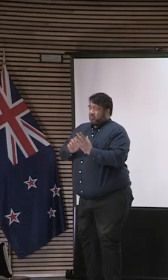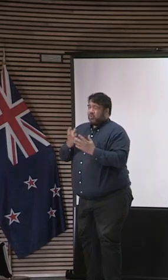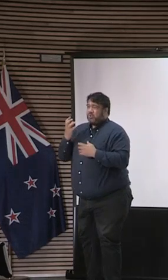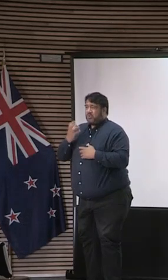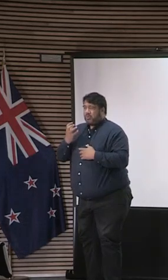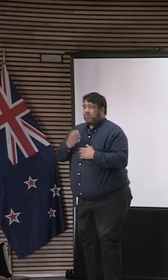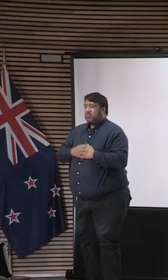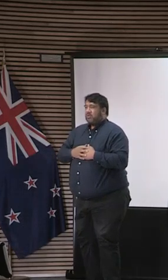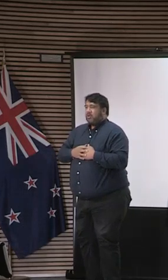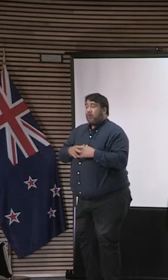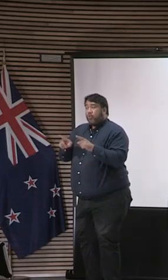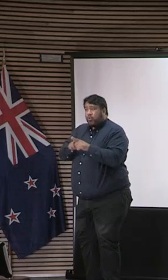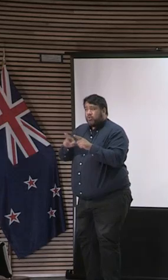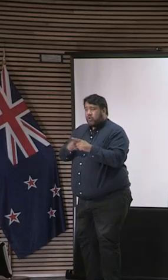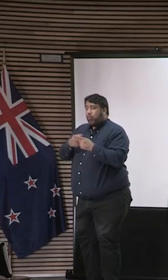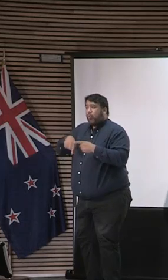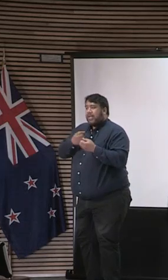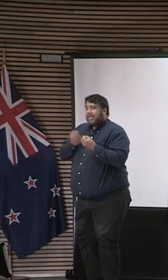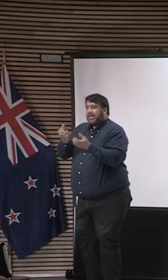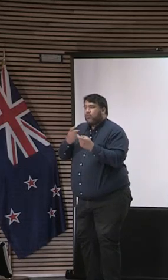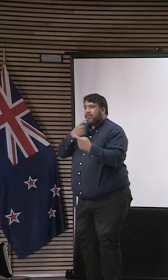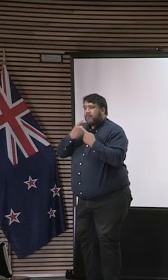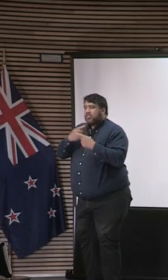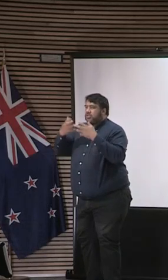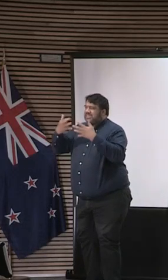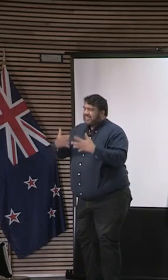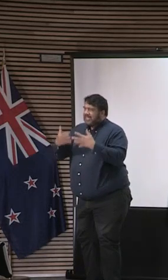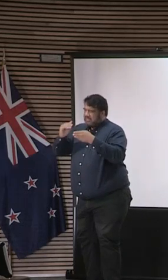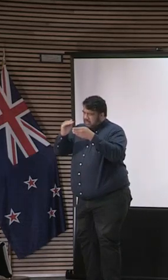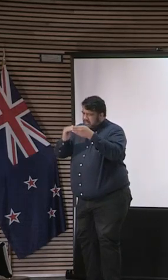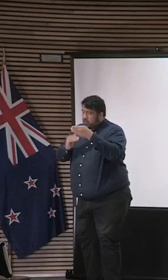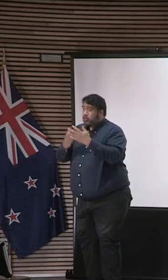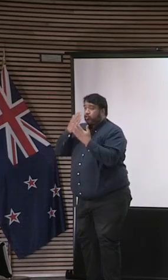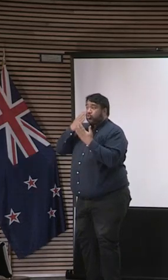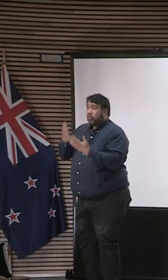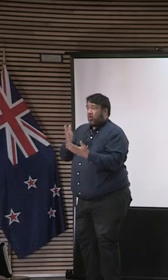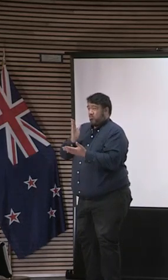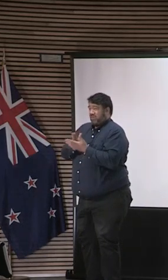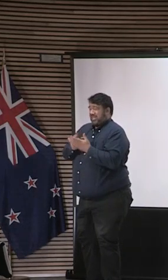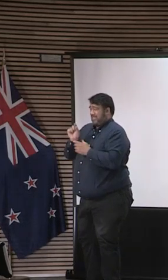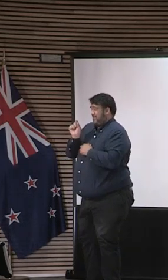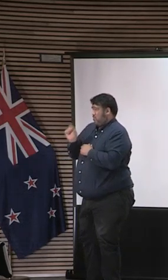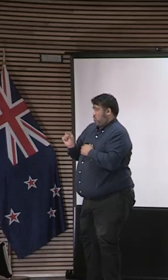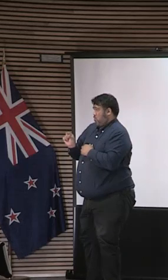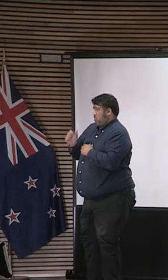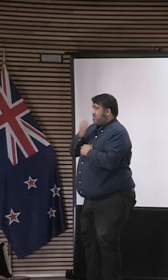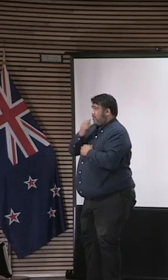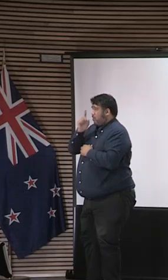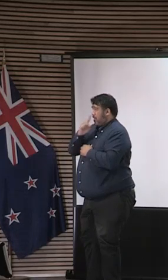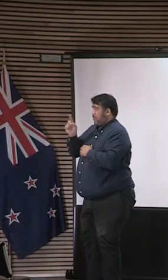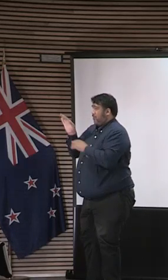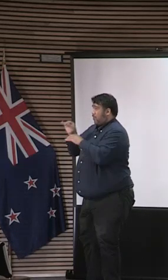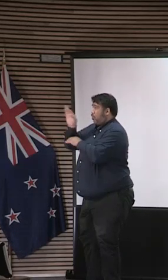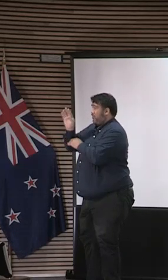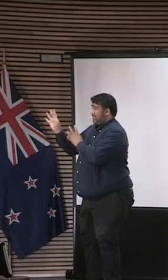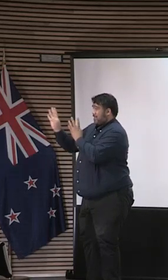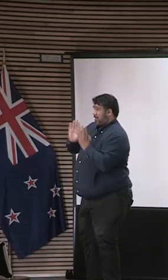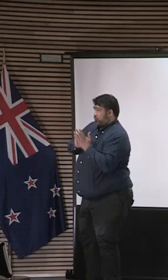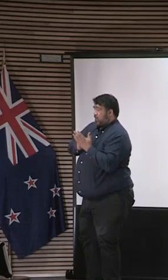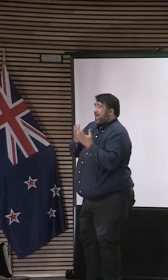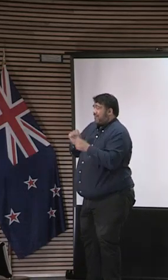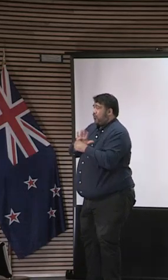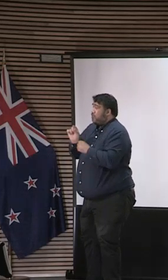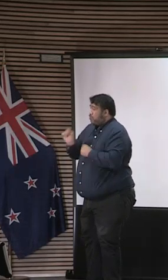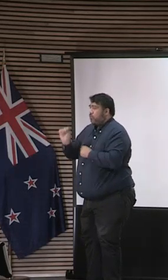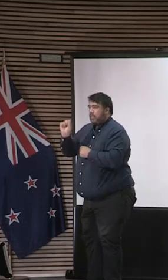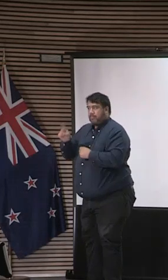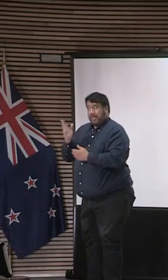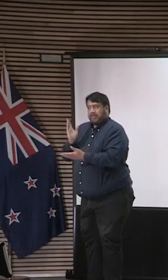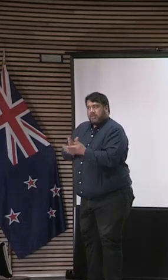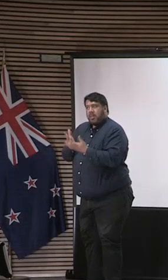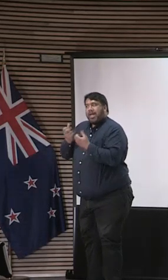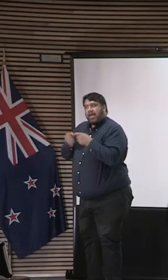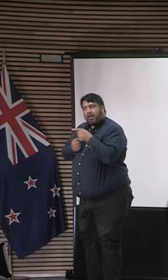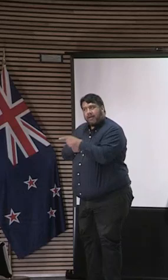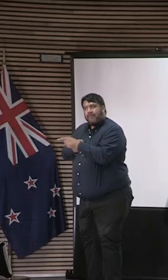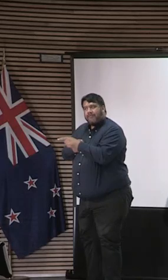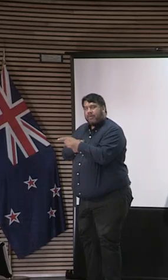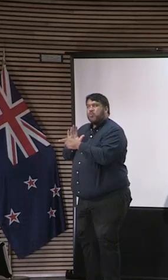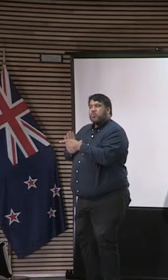ahau. JACINDA ARDERN: A he uaua